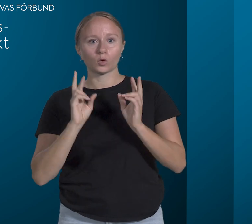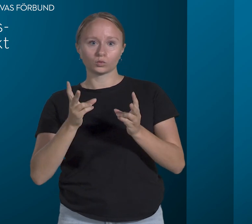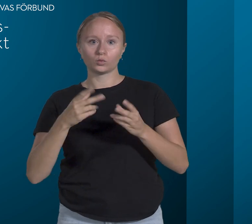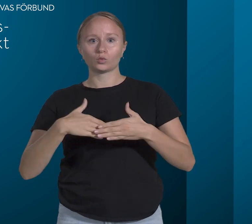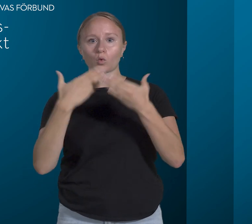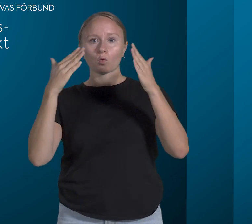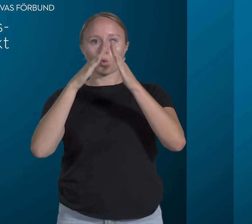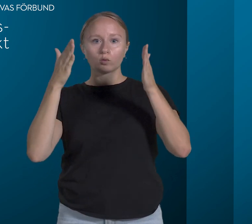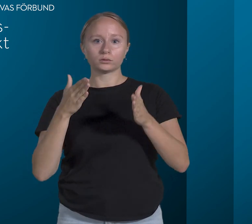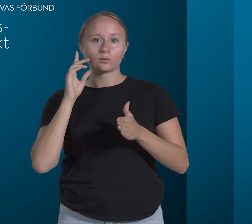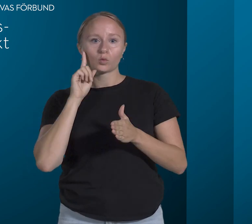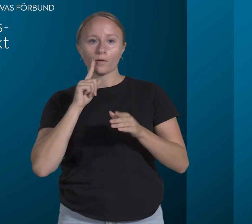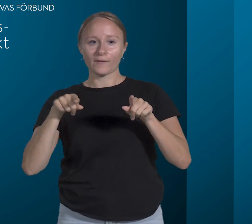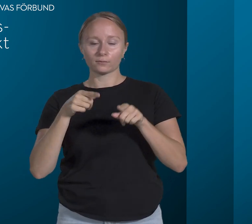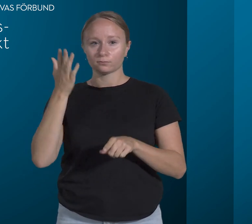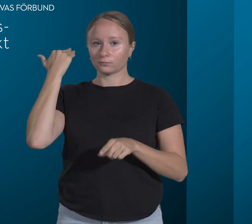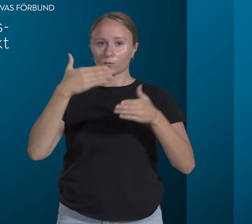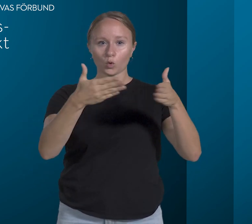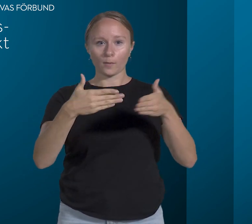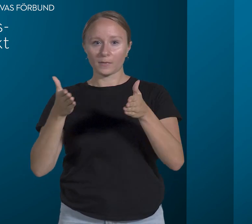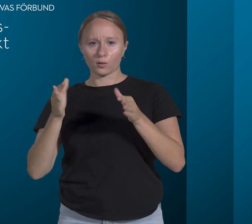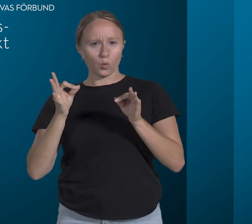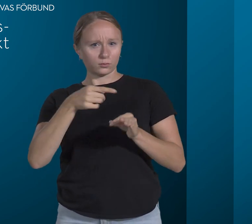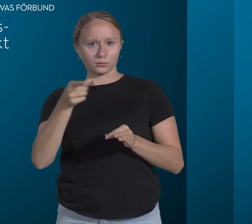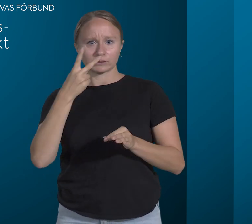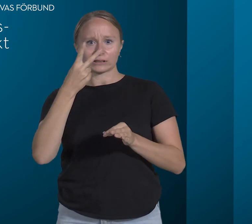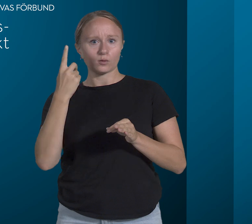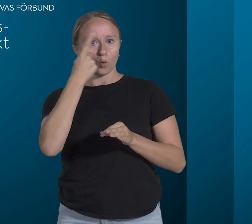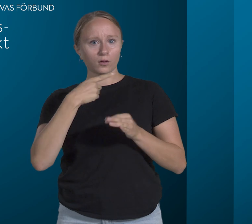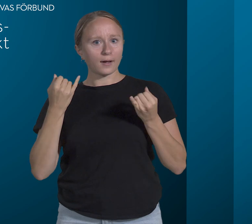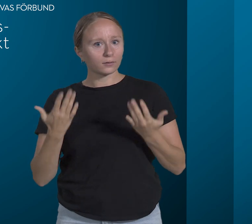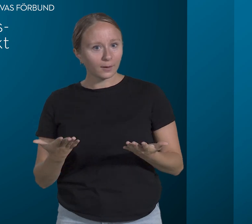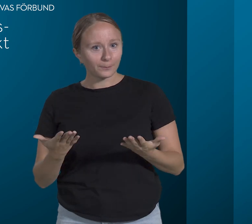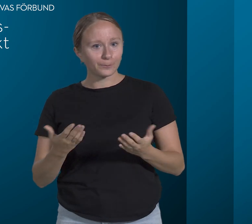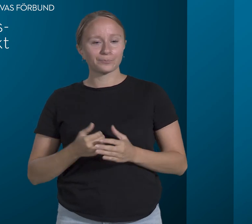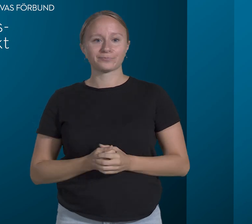Hur ser Dövas Videos tidigare utrymmen i Ljusa huset ut idag?